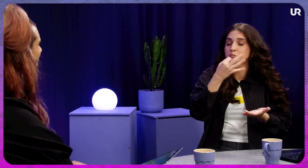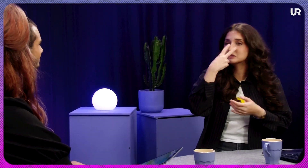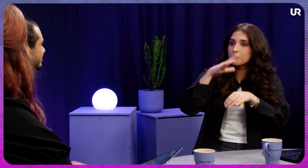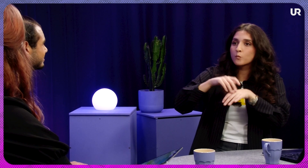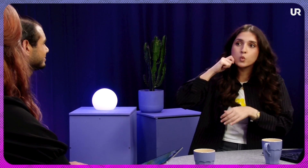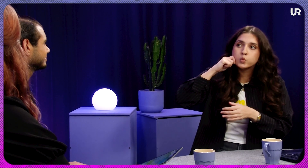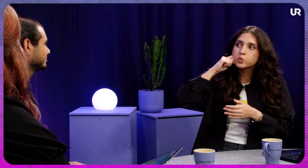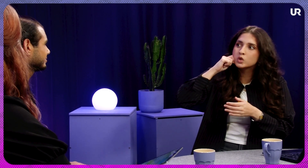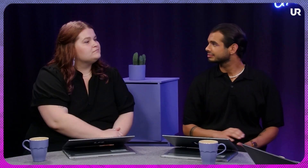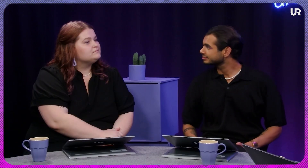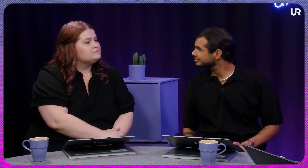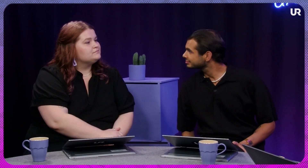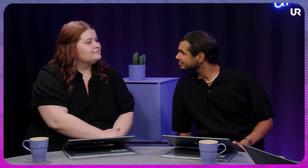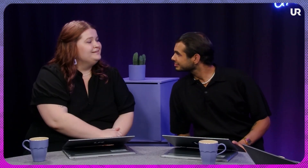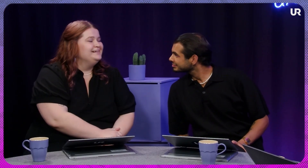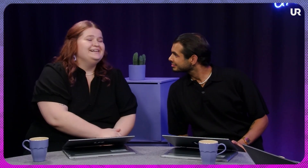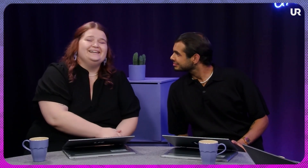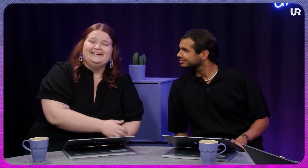Jessica: Hursomhelst, du kan iallafall kolla huden i klippet,